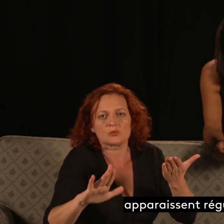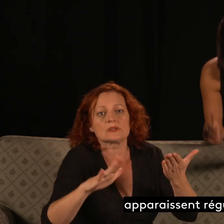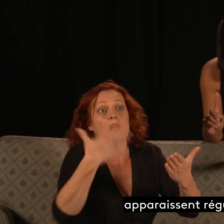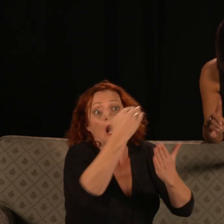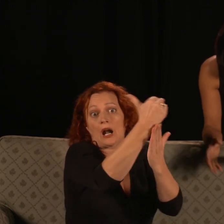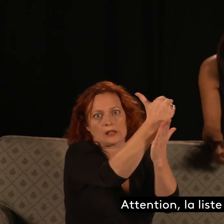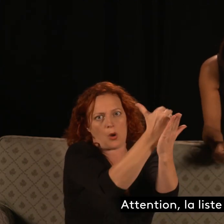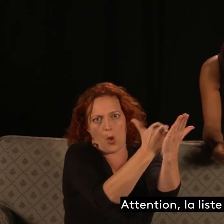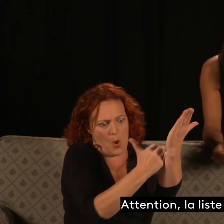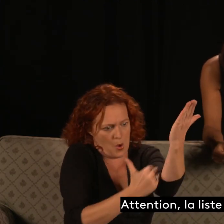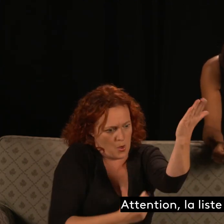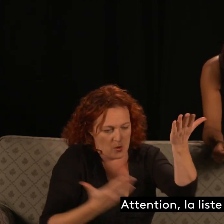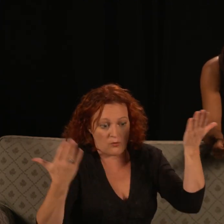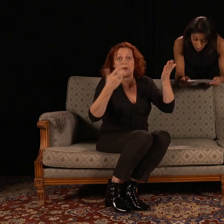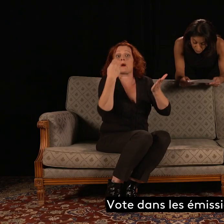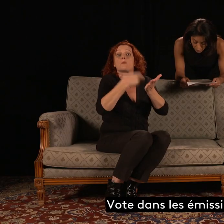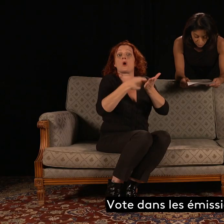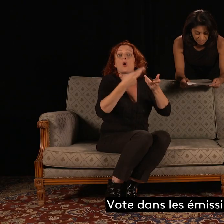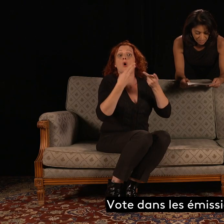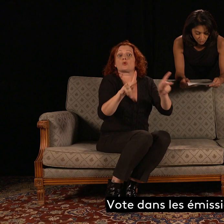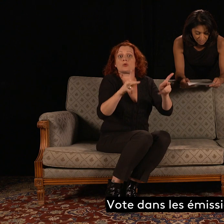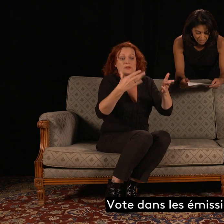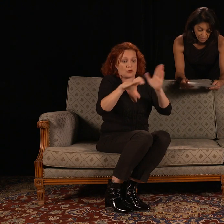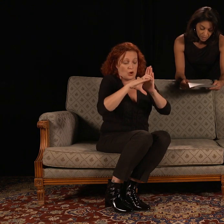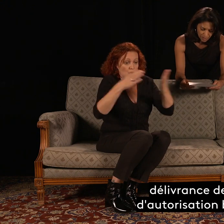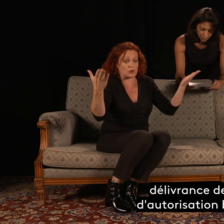Attention, la liste est longue : vote dans les émissions télévisées, délivrance